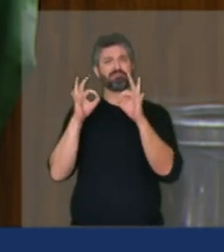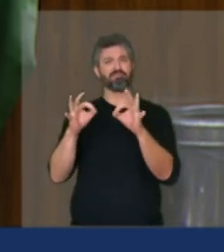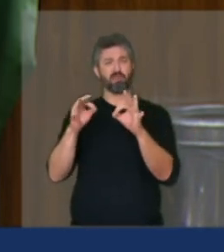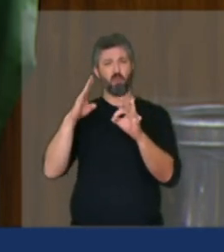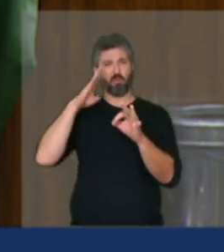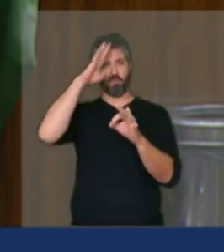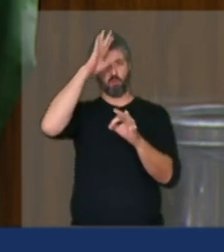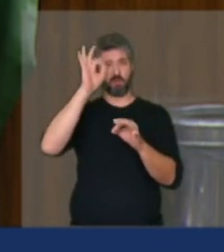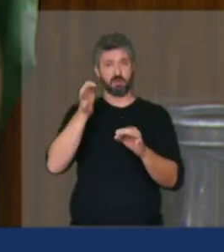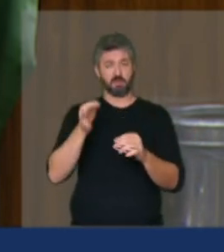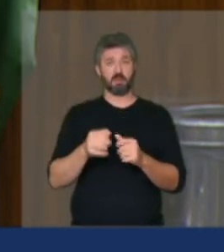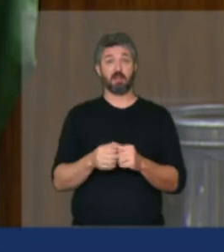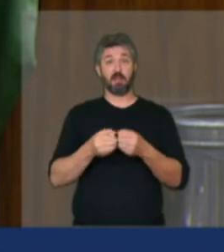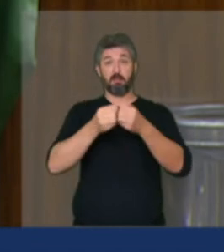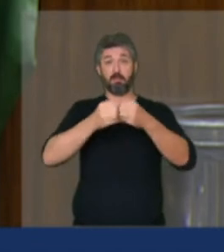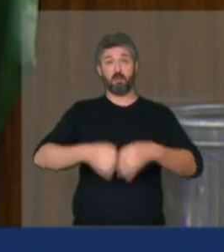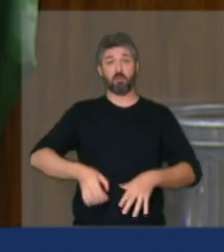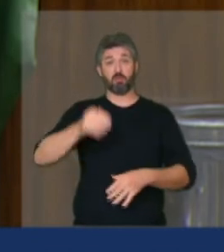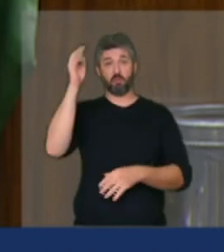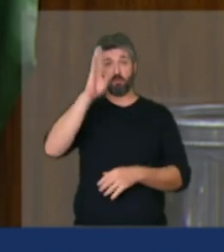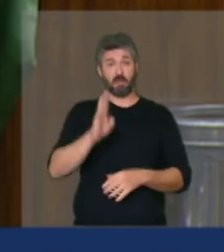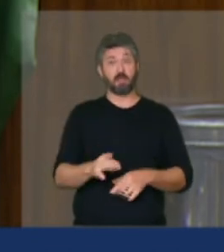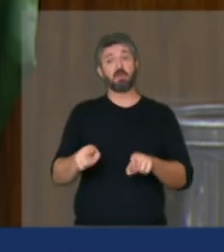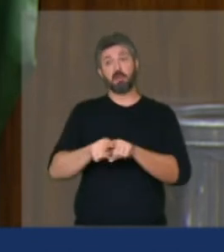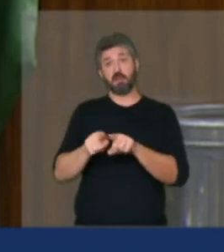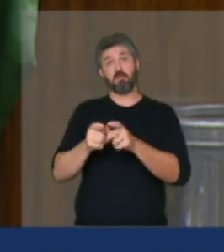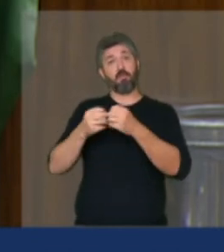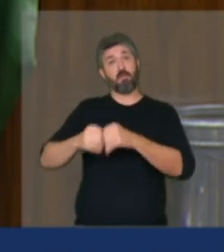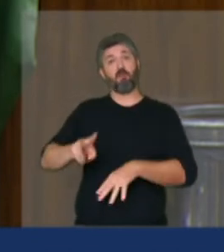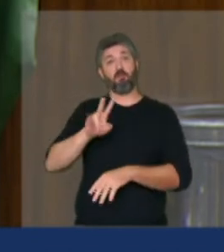GRANDE DO SUL. PORQUE AO VENDER A ELETROBRAS, PREJUDICA DIRETAMENTE O NOSSO ESTADO,